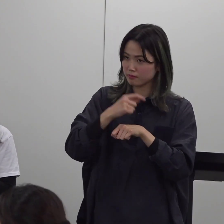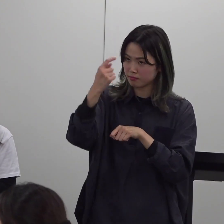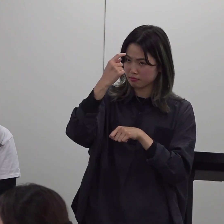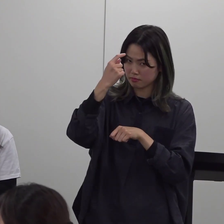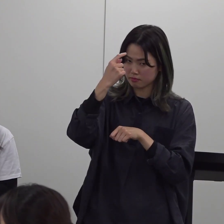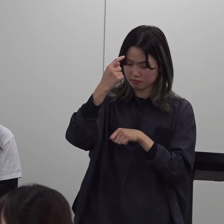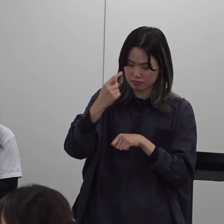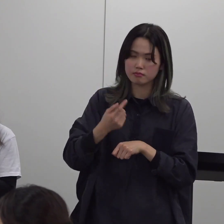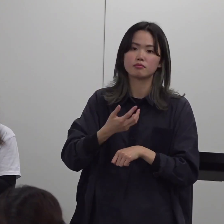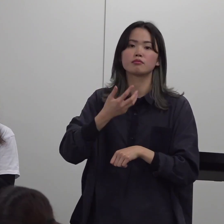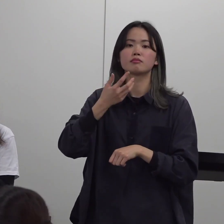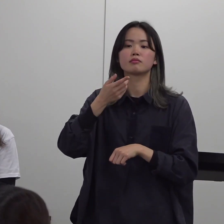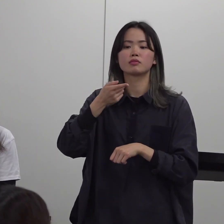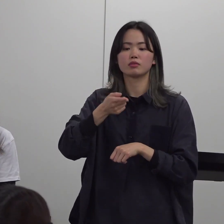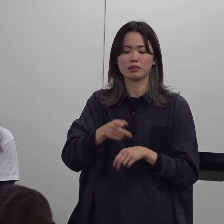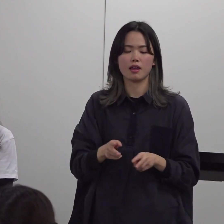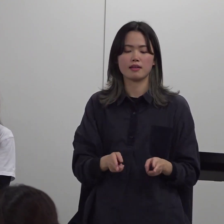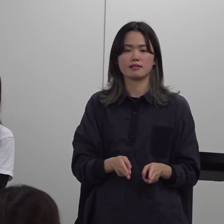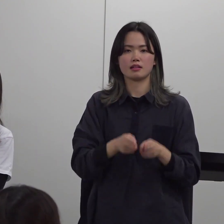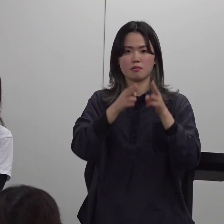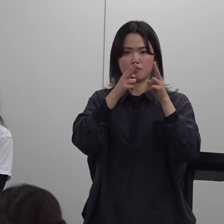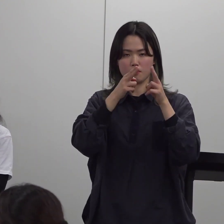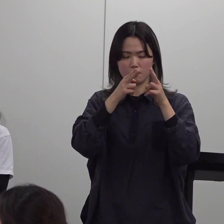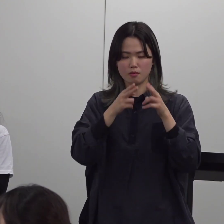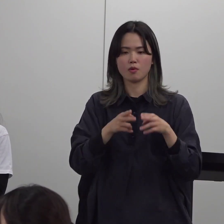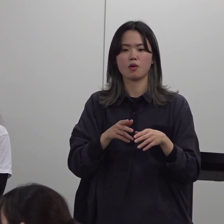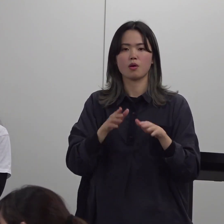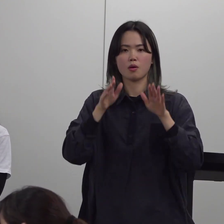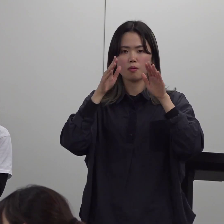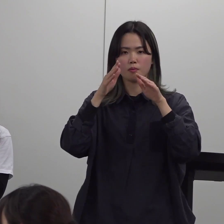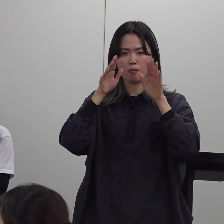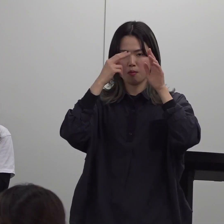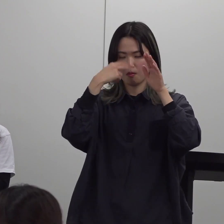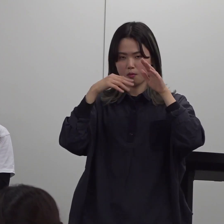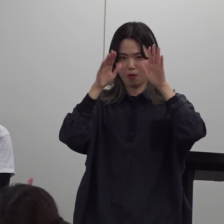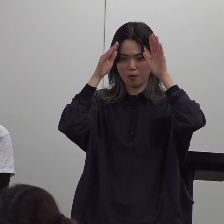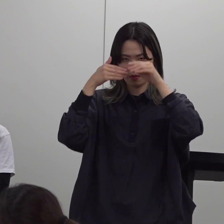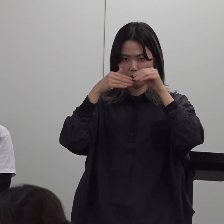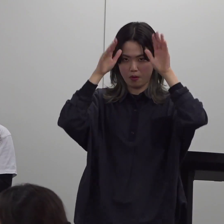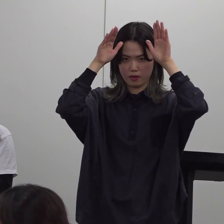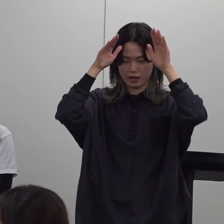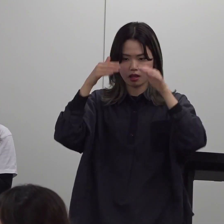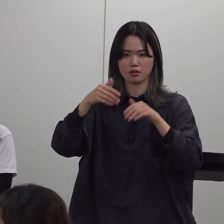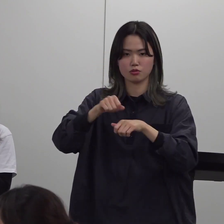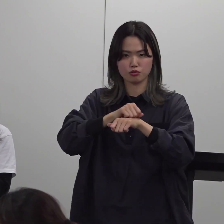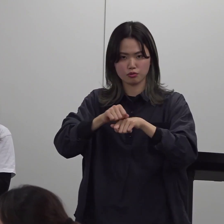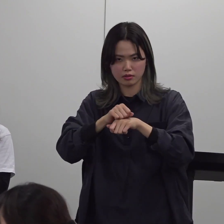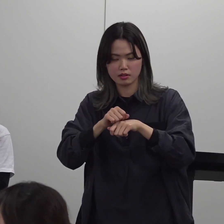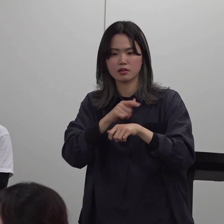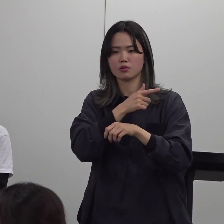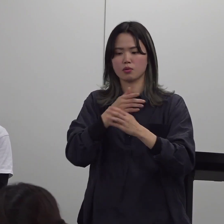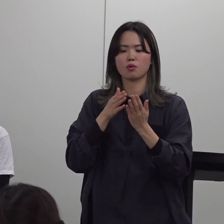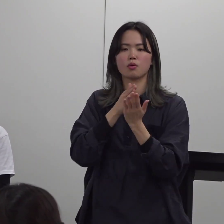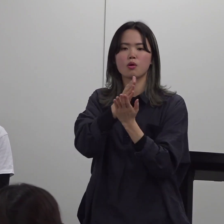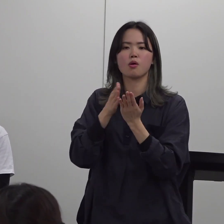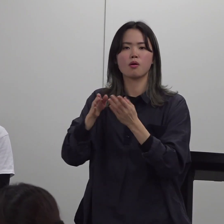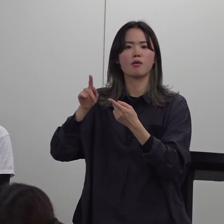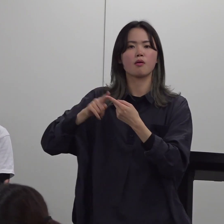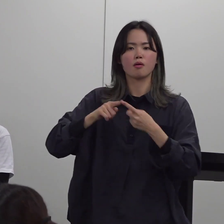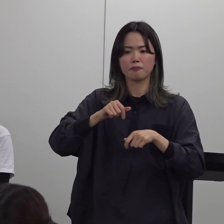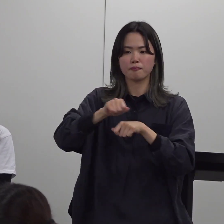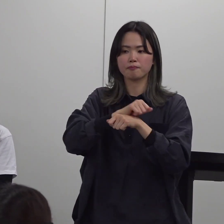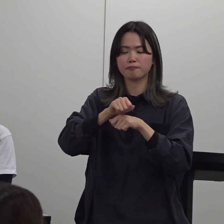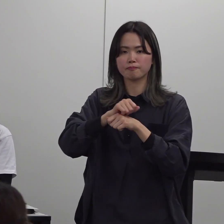専門に盲導犬の訓練、介助犬の訓練、聴導犬の訓練を受けて適性があるとなったら